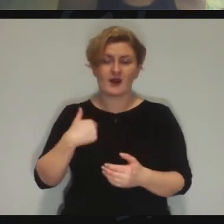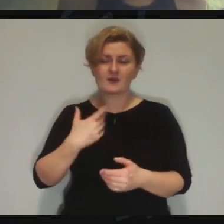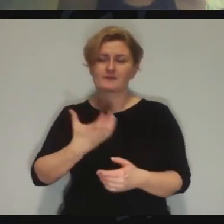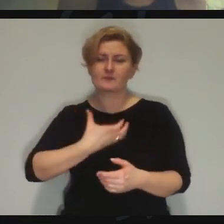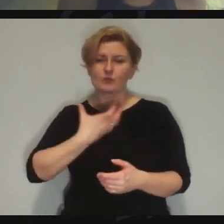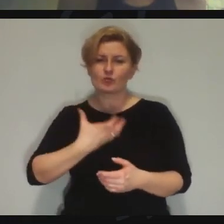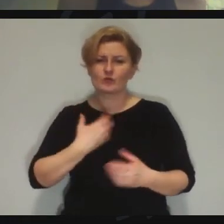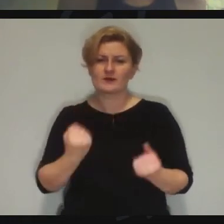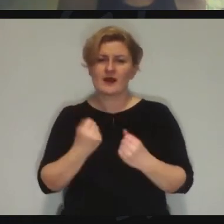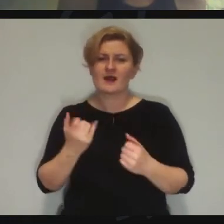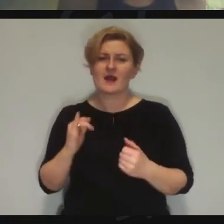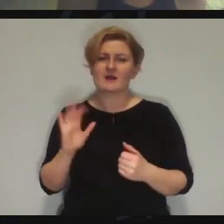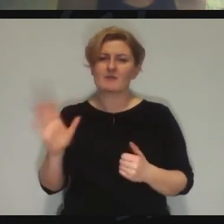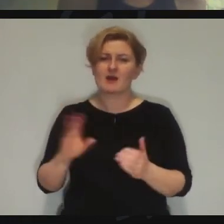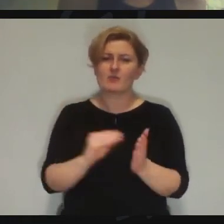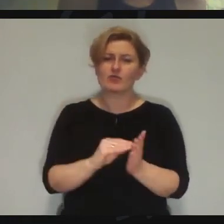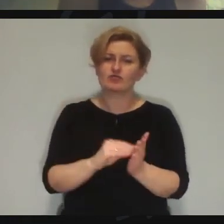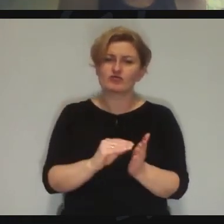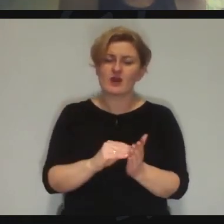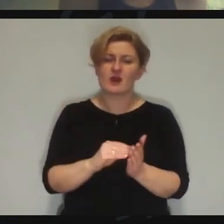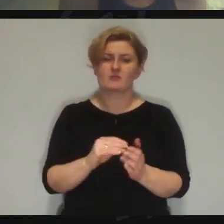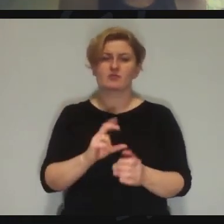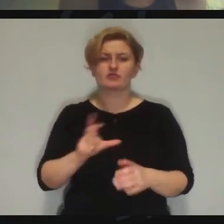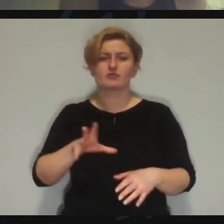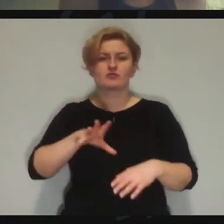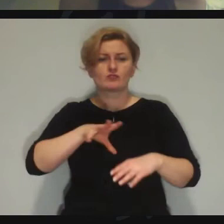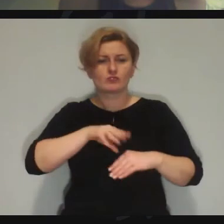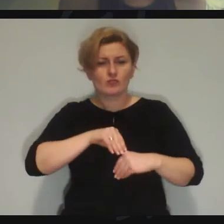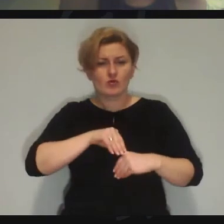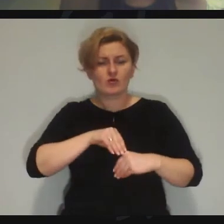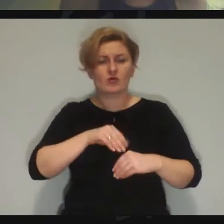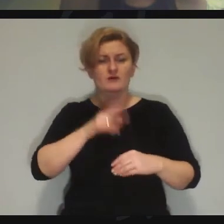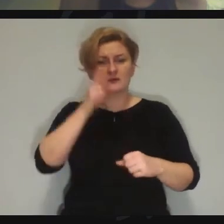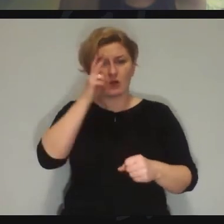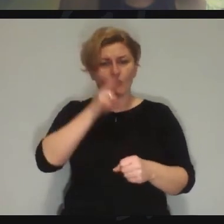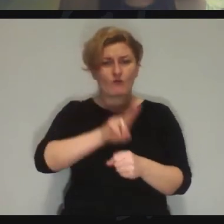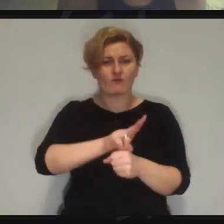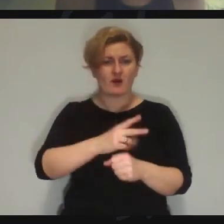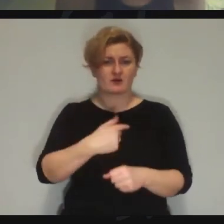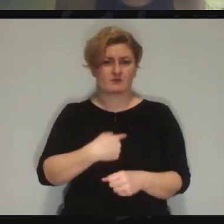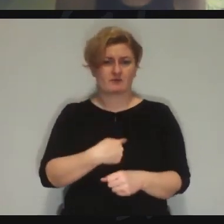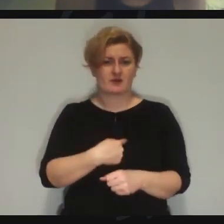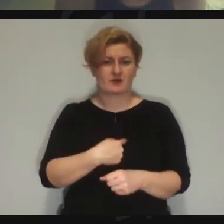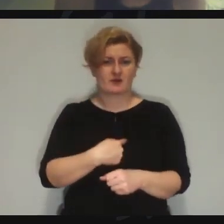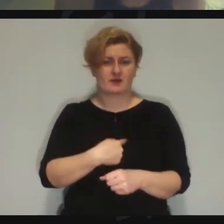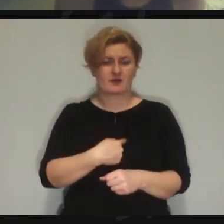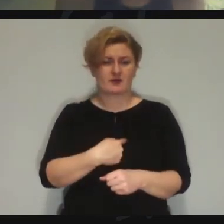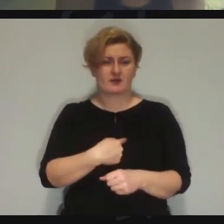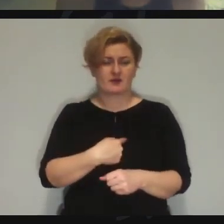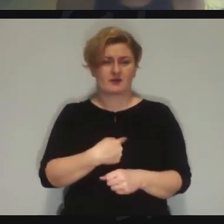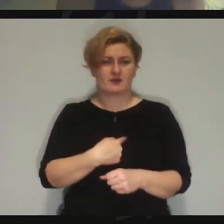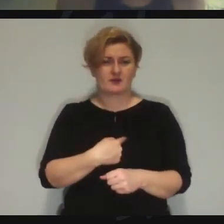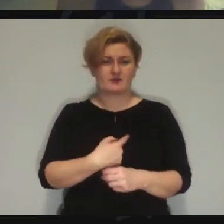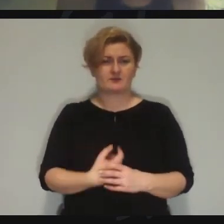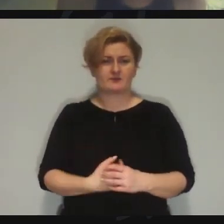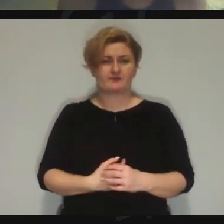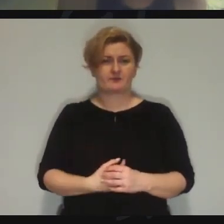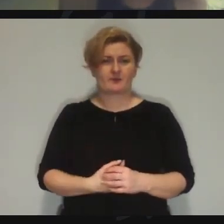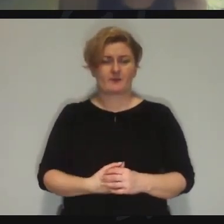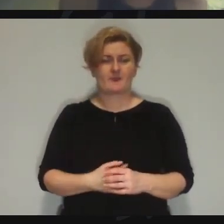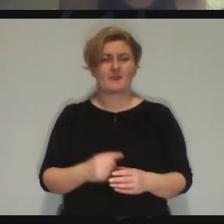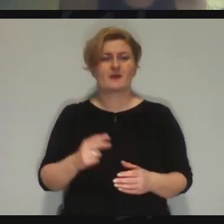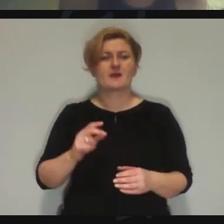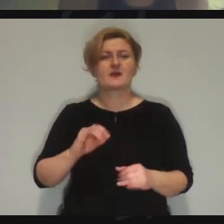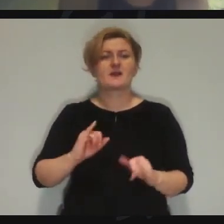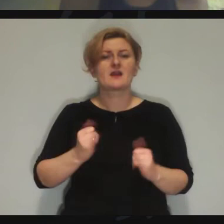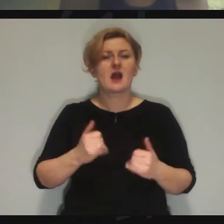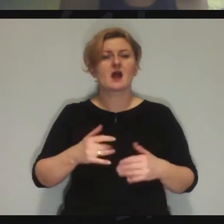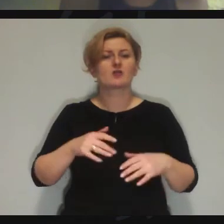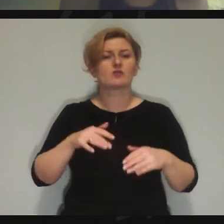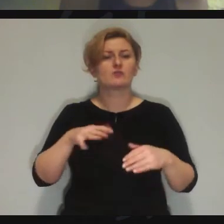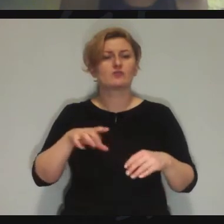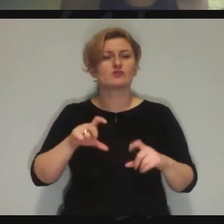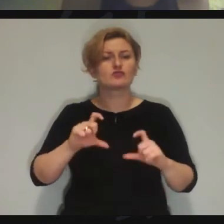czy jest w stanie mi zaufać, jak dużo potrafi mi powiedzieć o sobie.